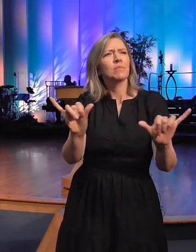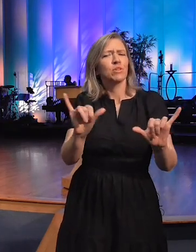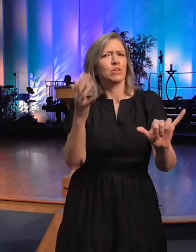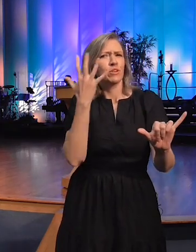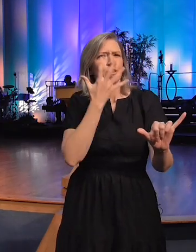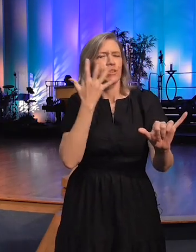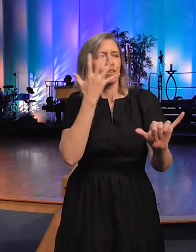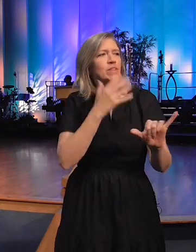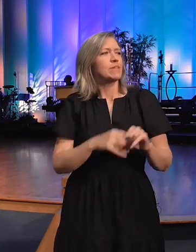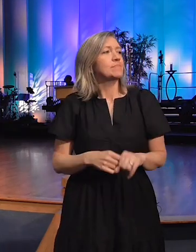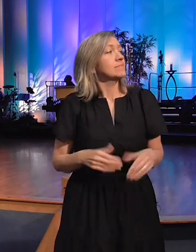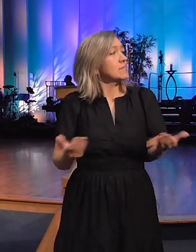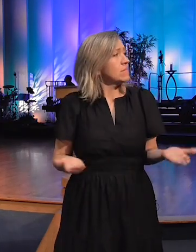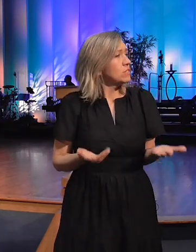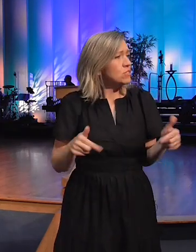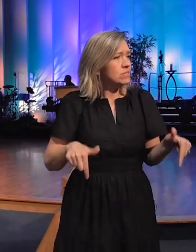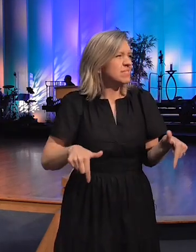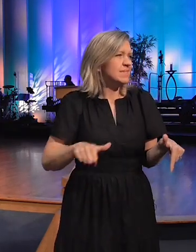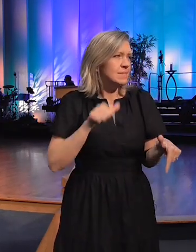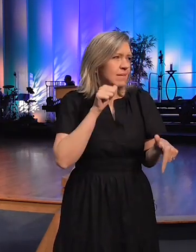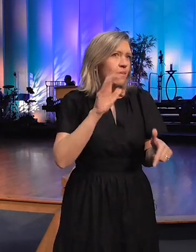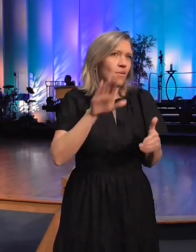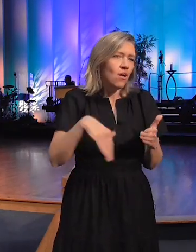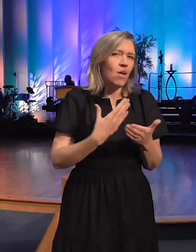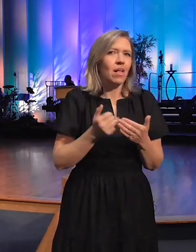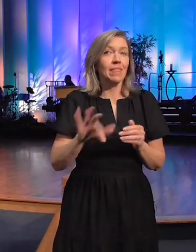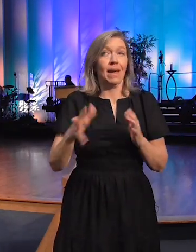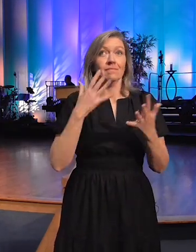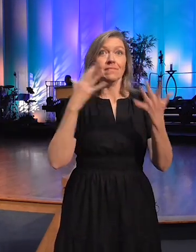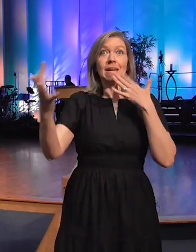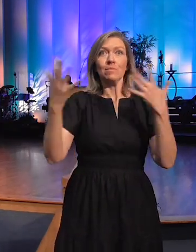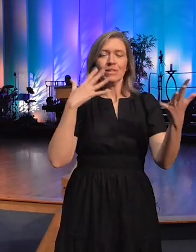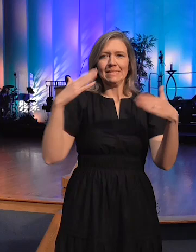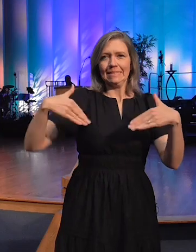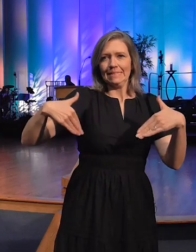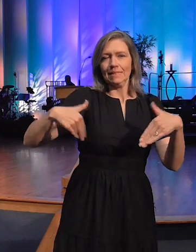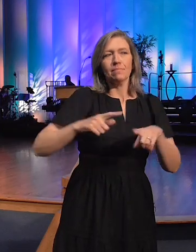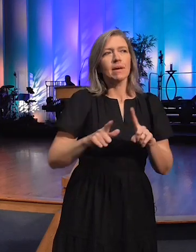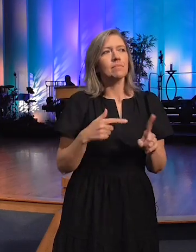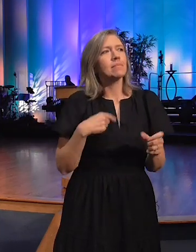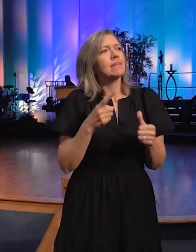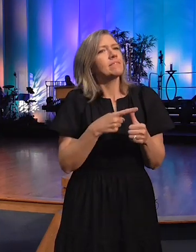no tenemos toda esa vitalidad, pero sí tenemos. Tuve mi primer narciso y estoy en